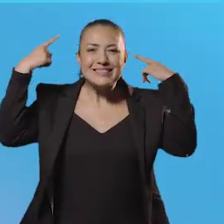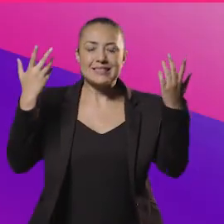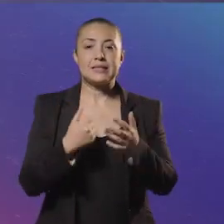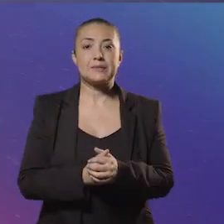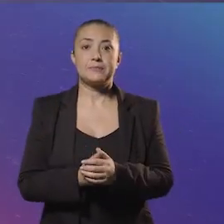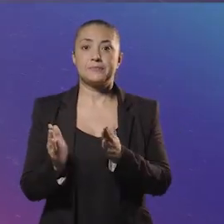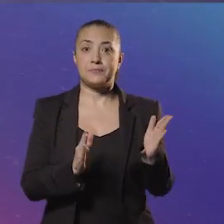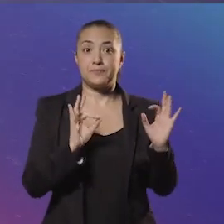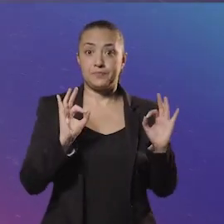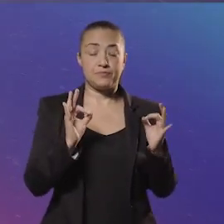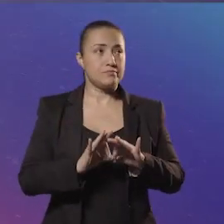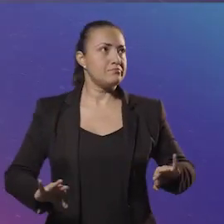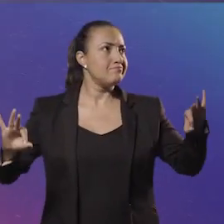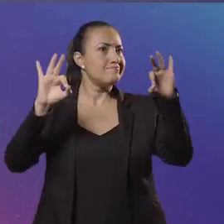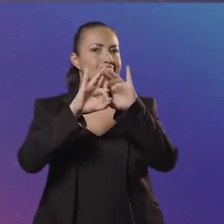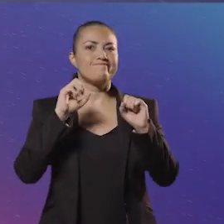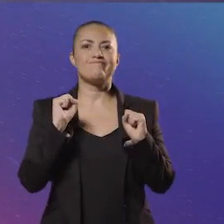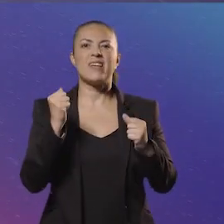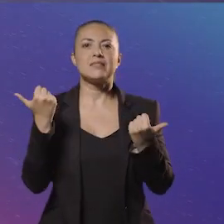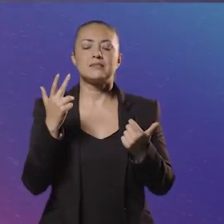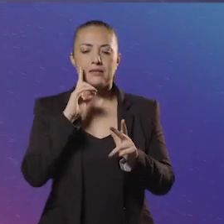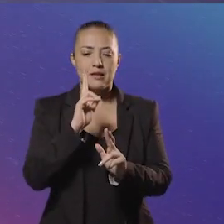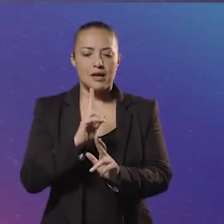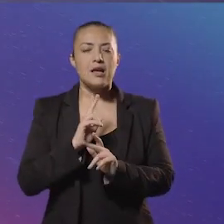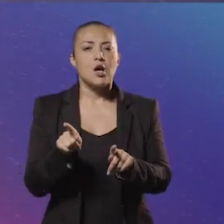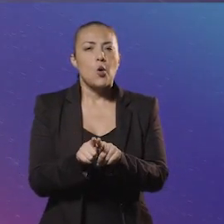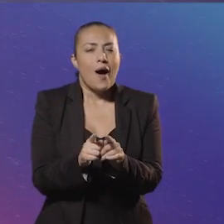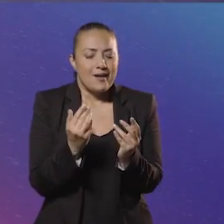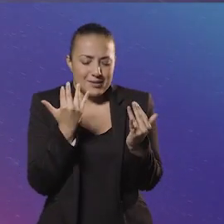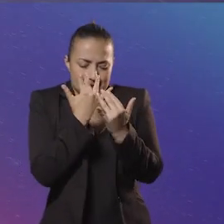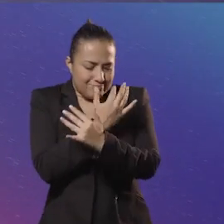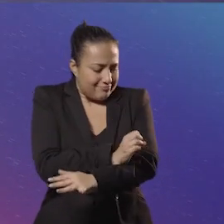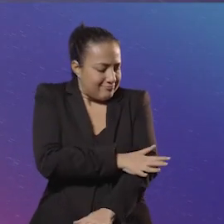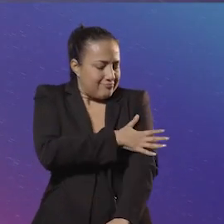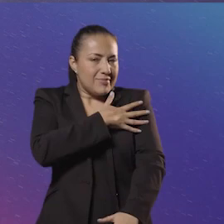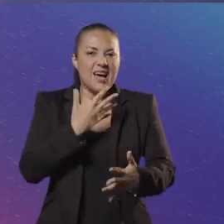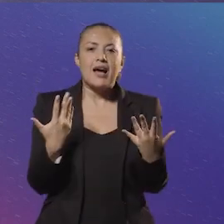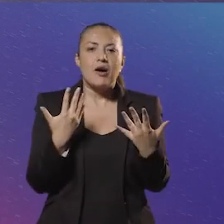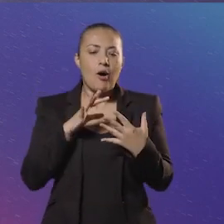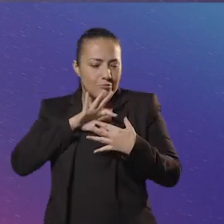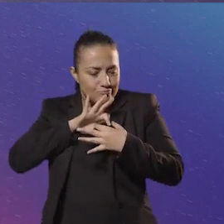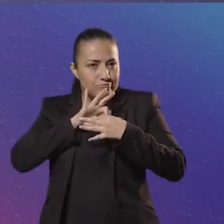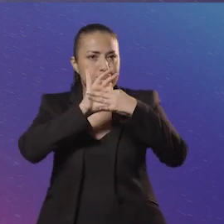Una cosa que para nosotras ha sido fundamental, ha sido reconocer que el erotismo es la conexión con la vida,